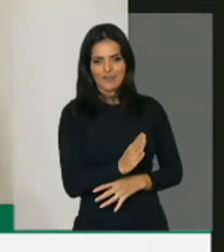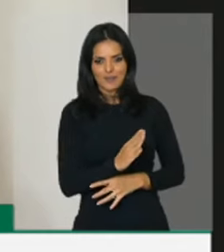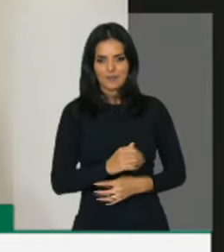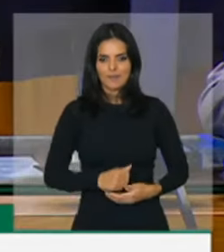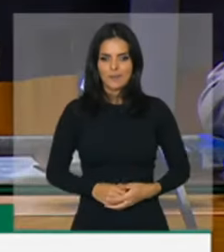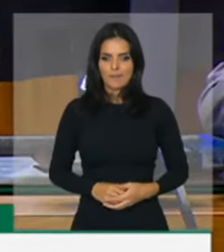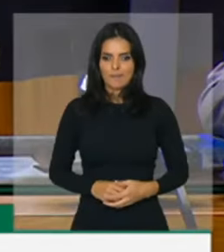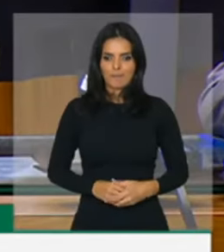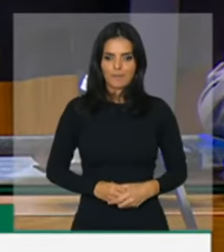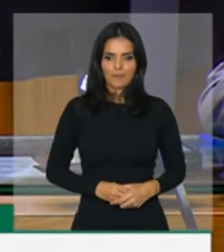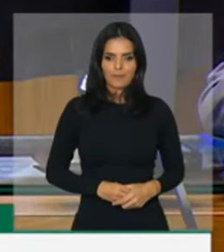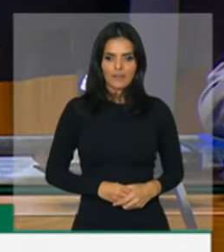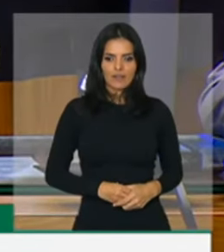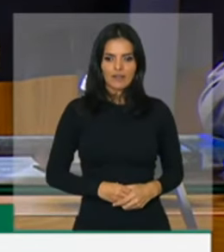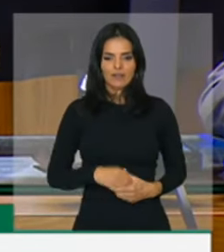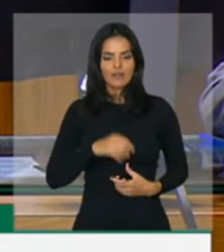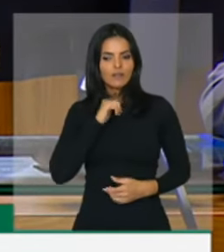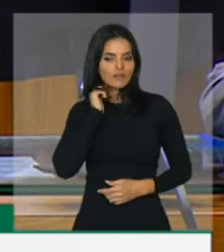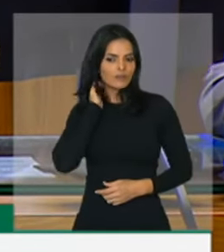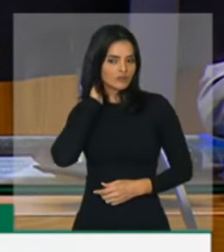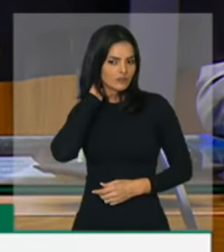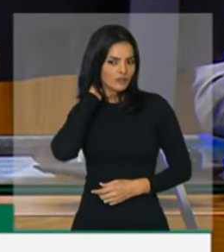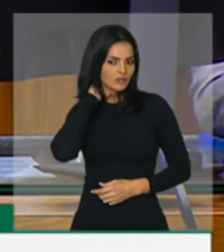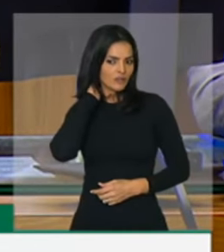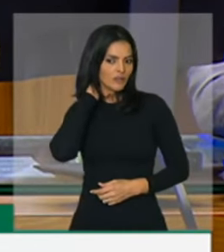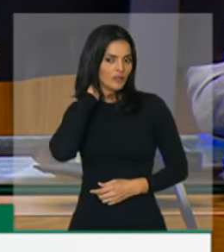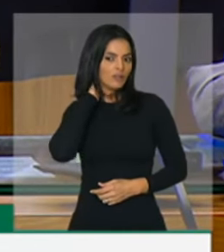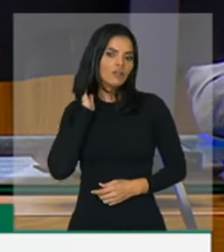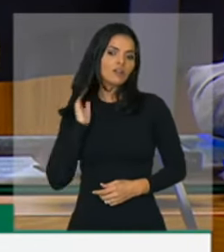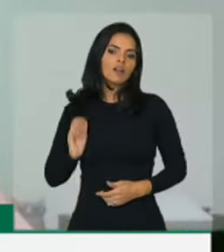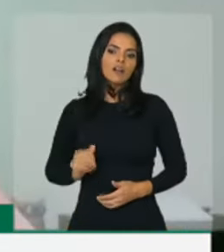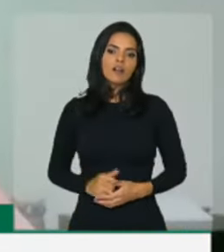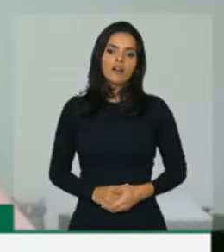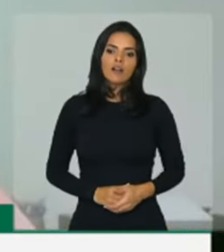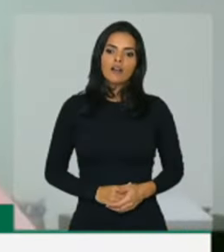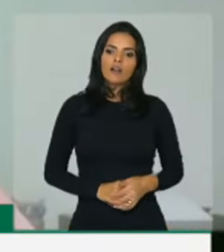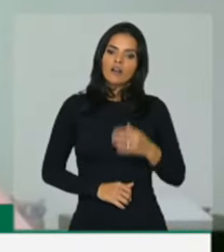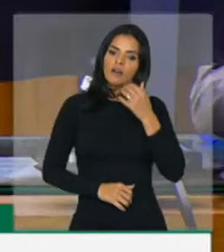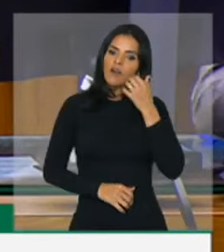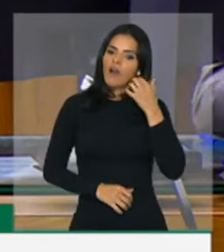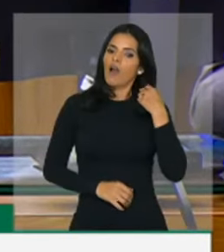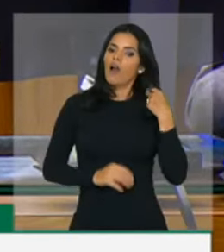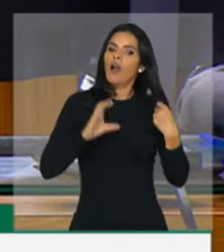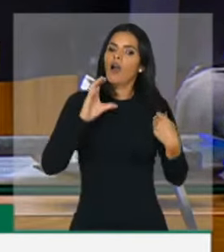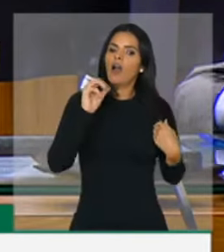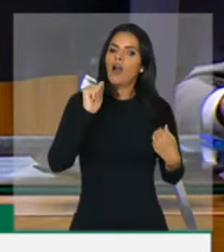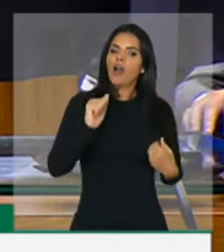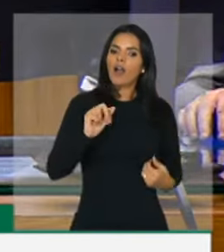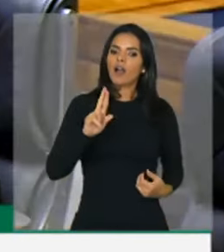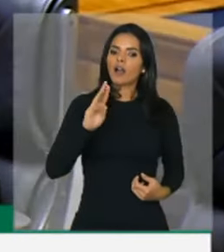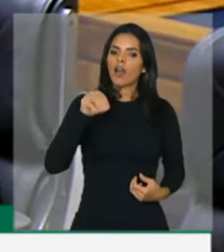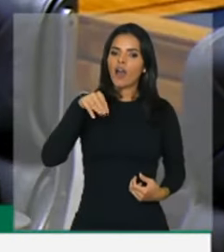[DEPUTADA]: GOSTARIA DE PEDIR O TEMPO DE LÍDER DA REDE, POR FAVOR. -- [PRESIDENTE]: ESTÁ BOM. DEPUTADA CÁRMEN ZANOTTO.